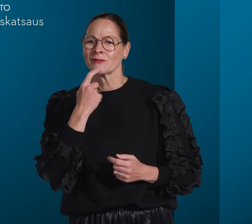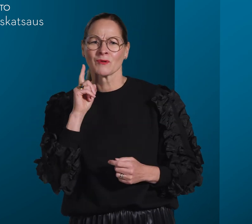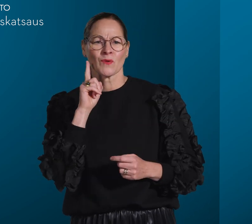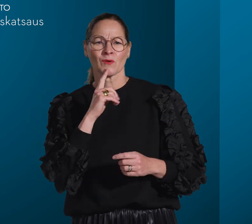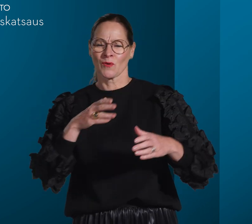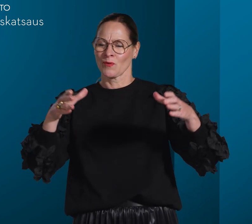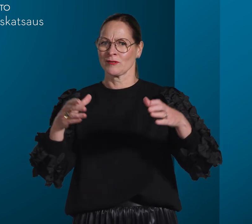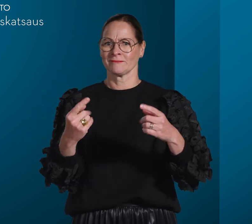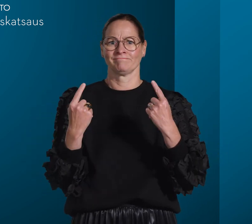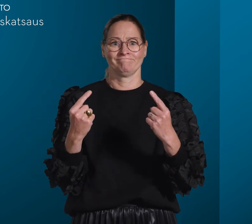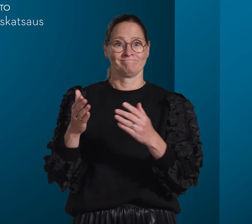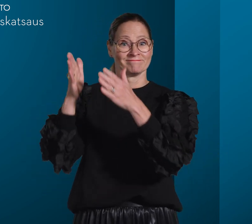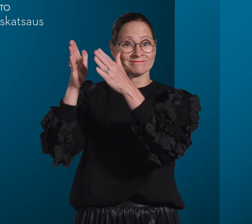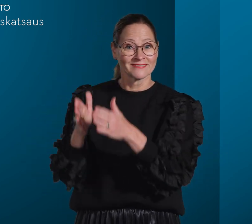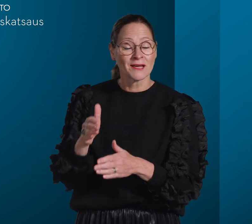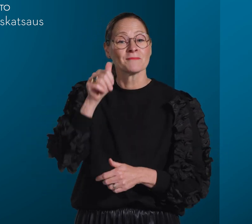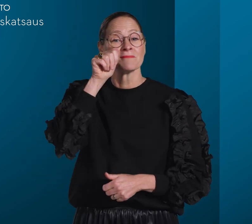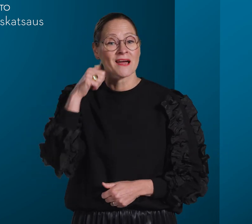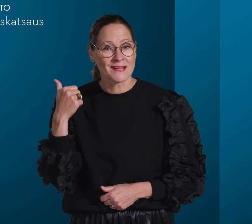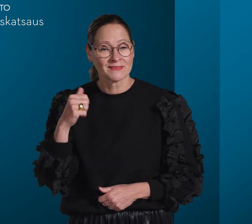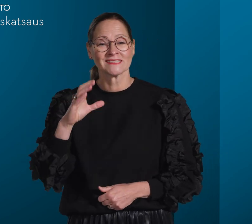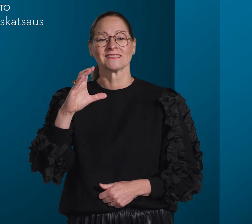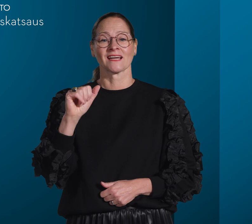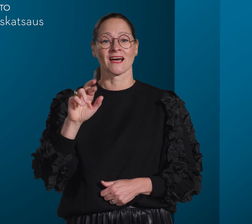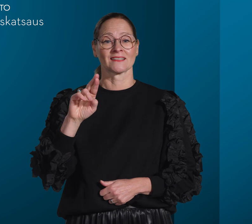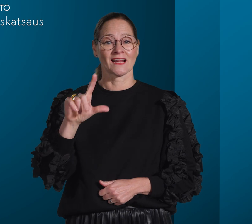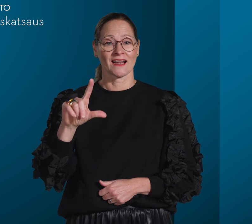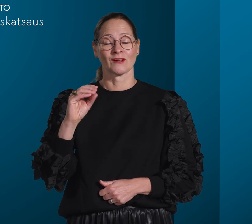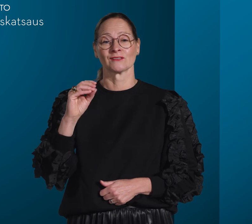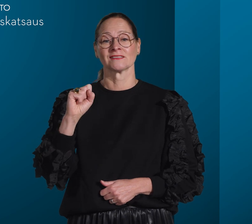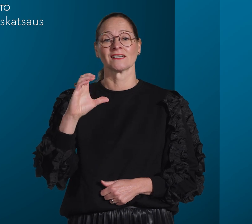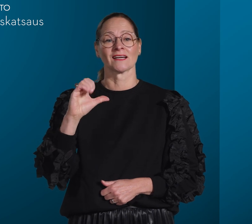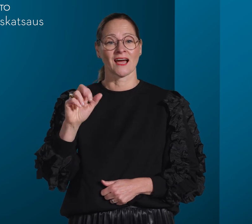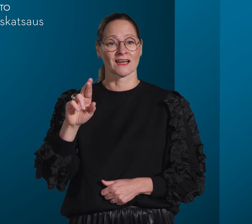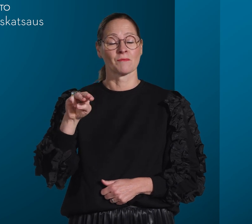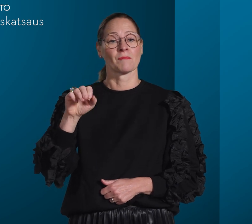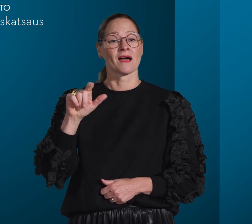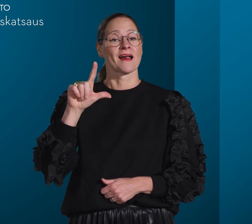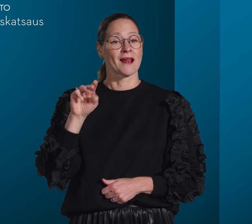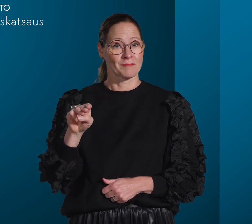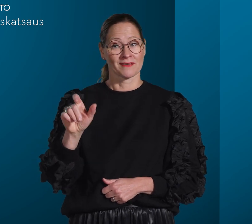suomalaisen kuurojen yhteisön merkkimies Carl Oscar Malm, -